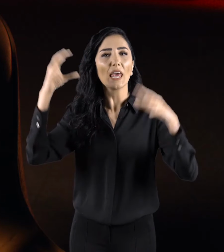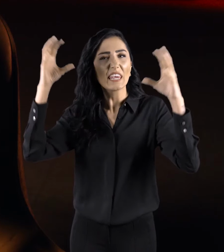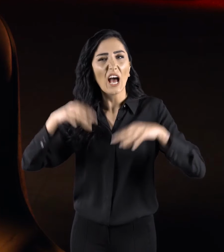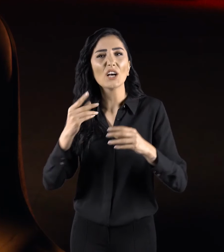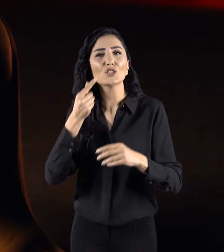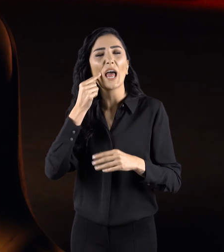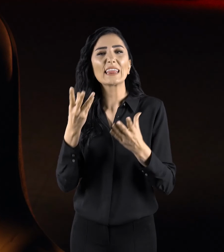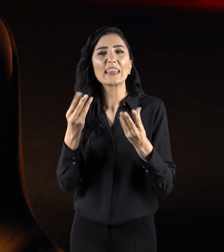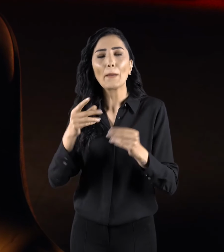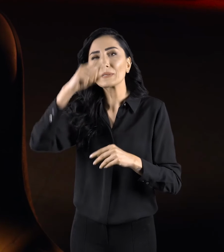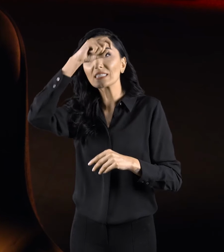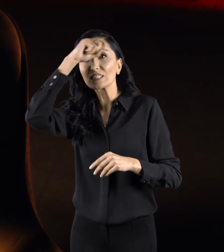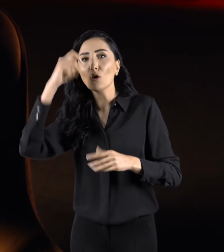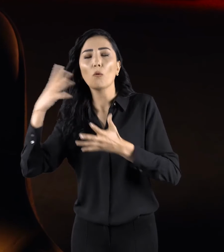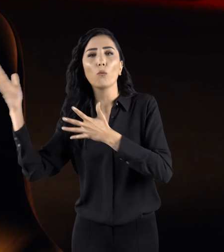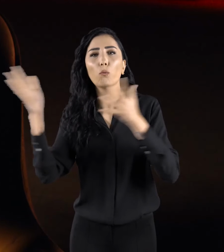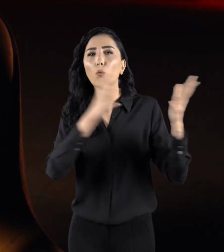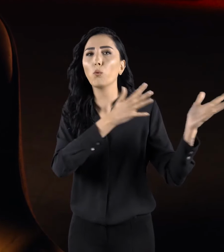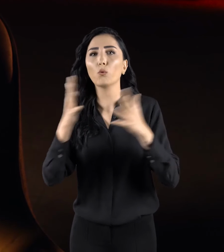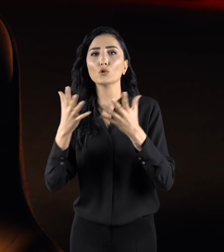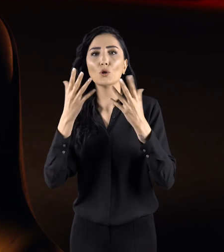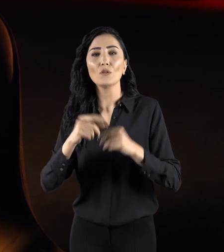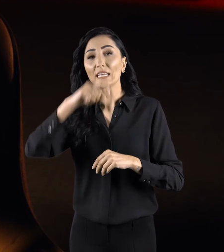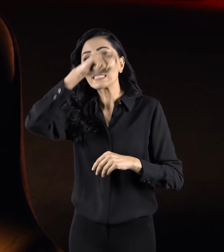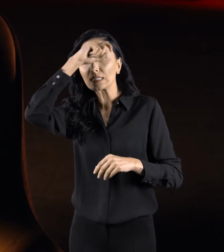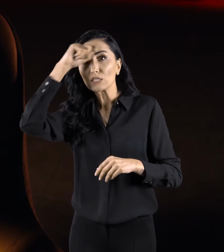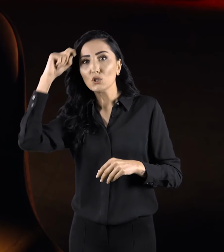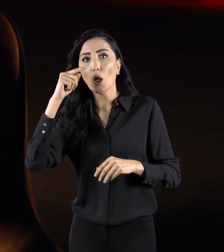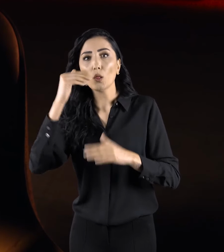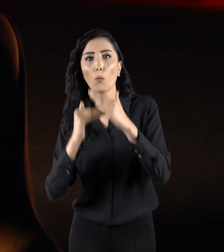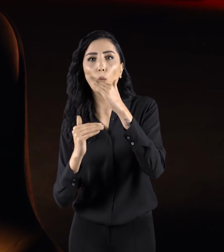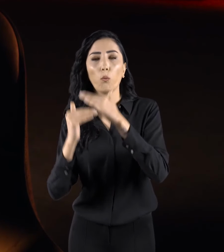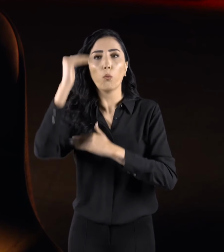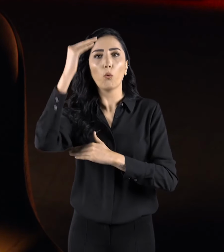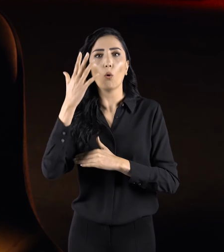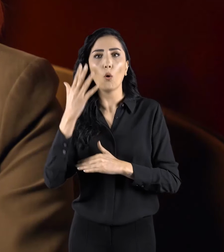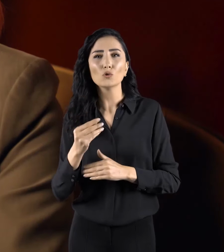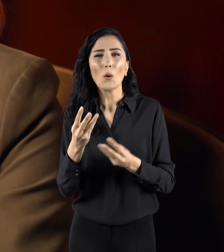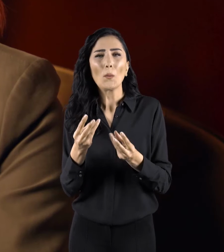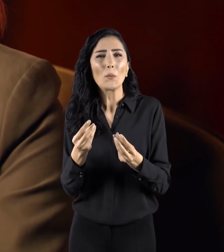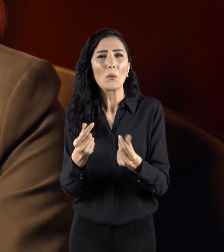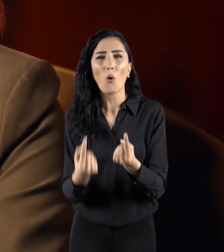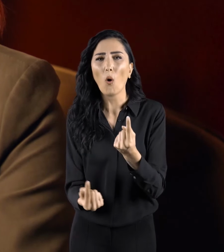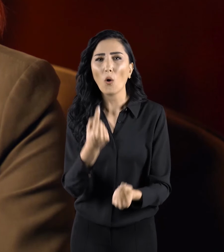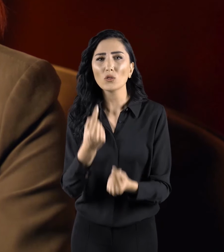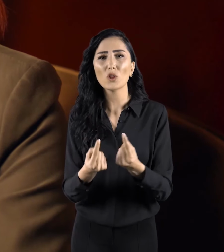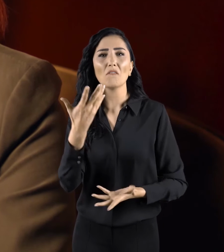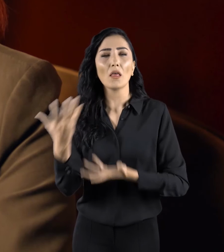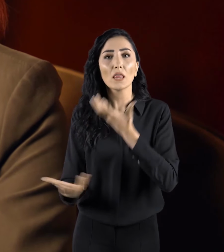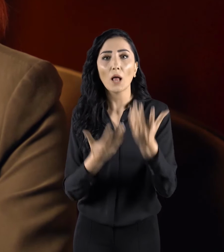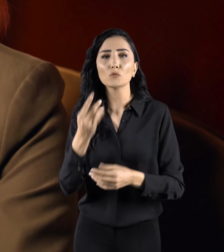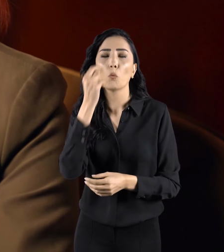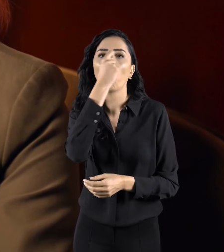Meteorolojik unsurlar yağış, nem, sıcaklık ve rüzgârdan oluşur. Sıcaklık yükseldikçe kuru otların ve yanıcı